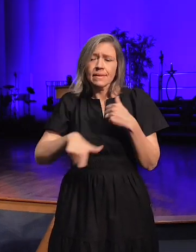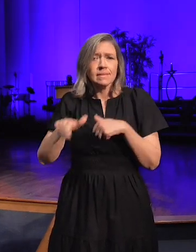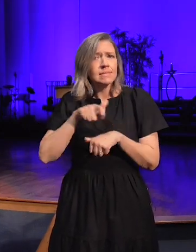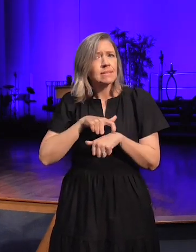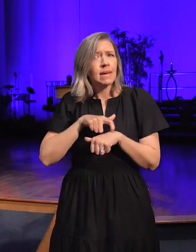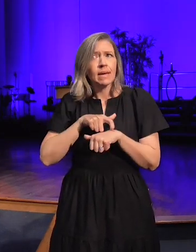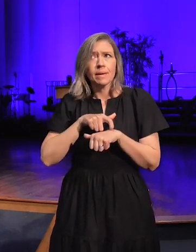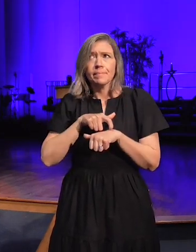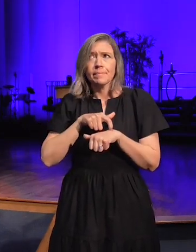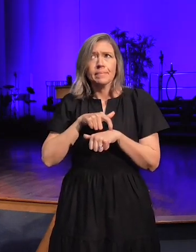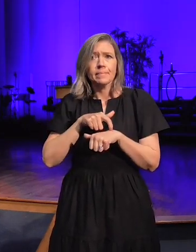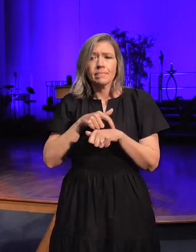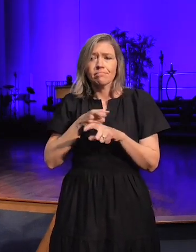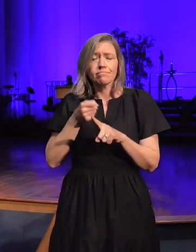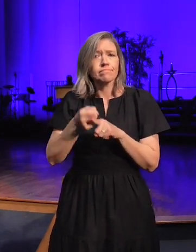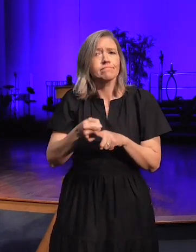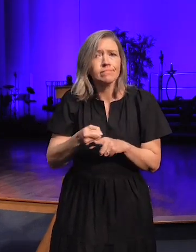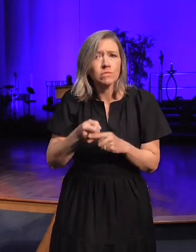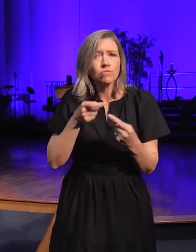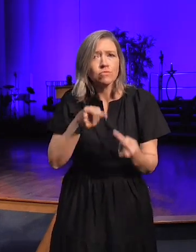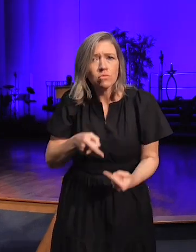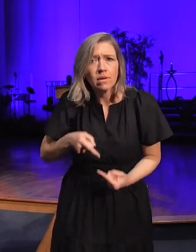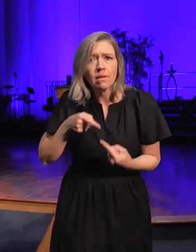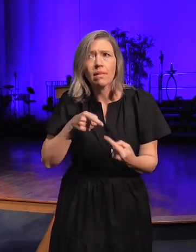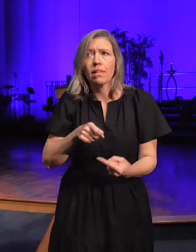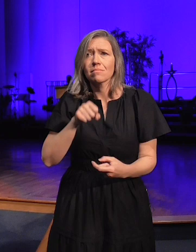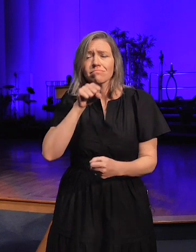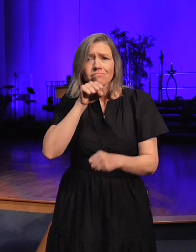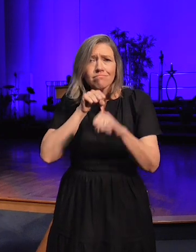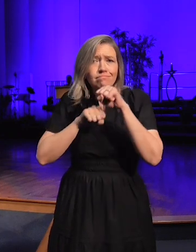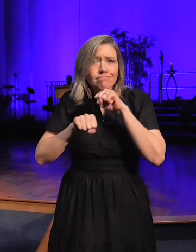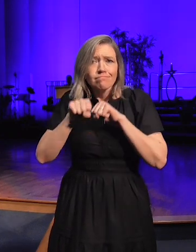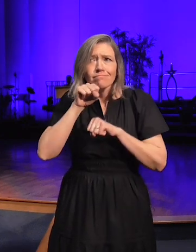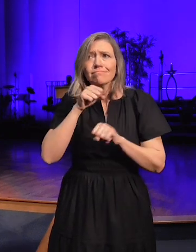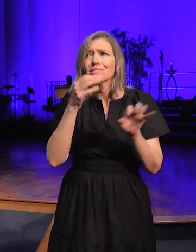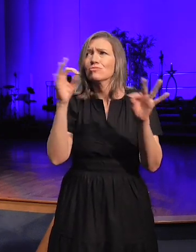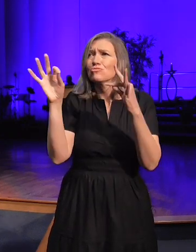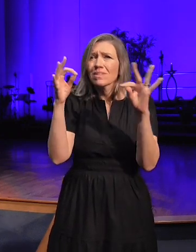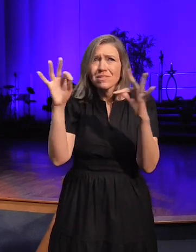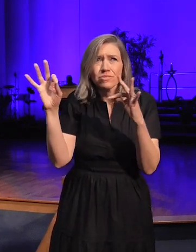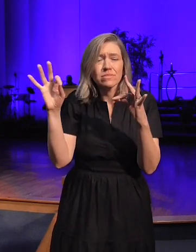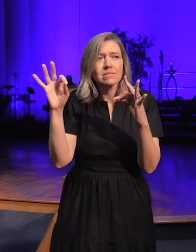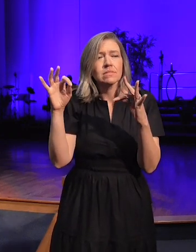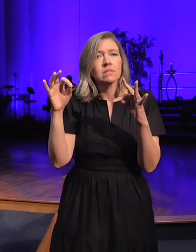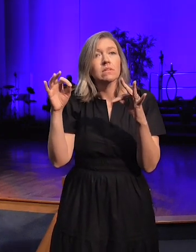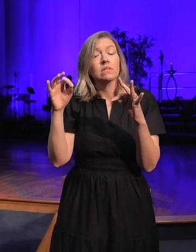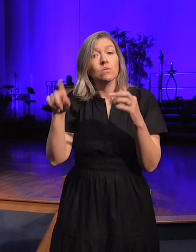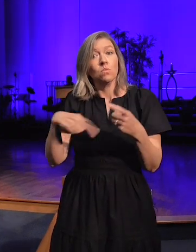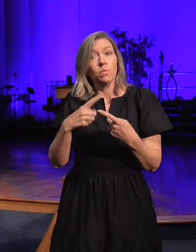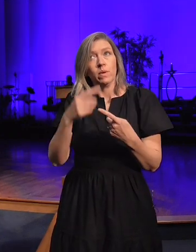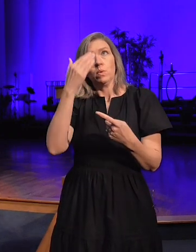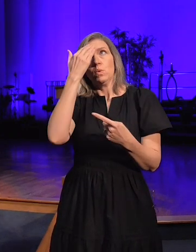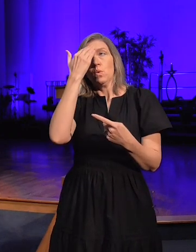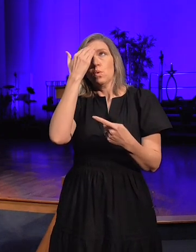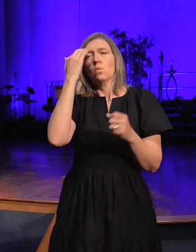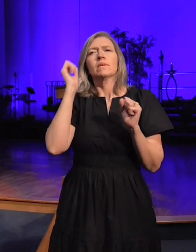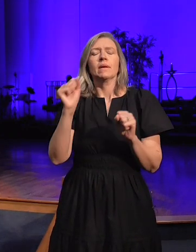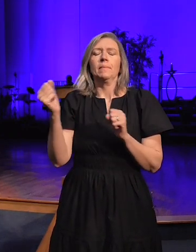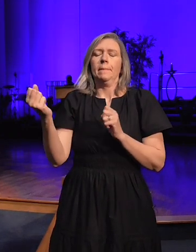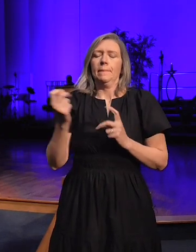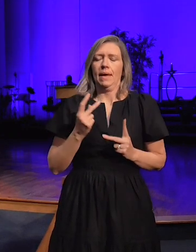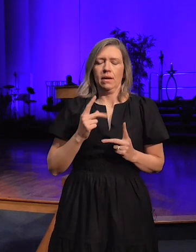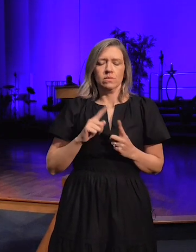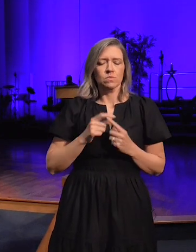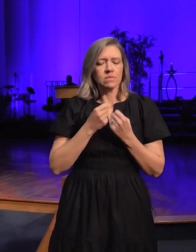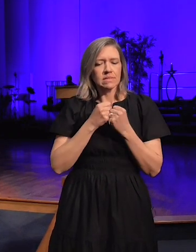luchando con esas distracciones saber que podemos regresar al santuario seguro de nosotros mismos